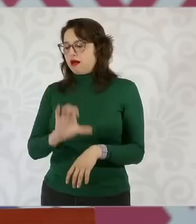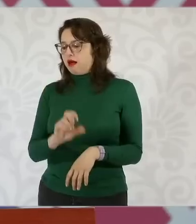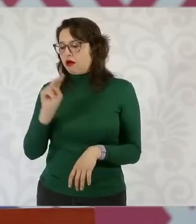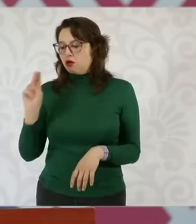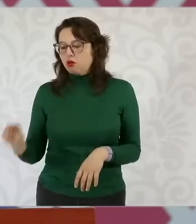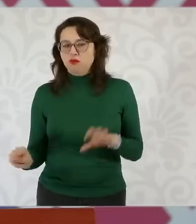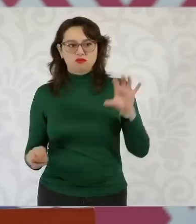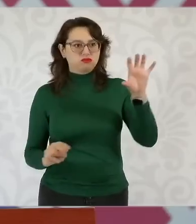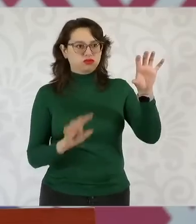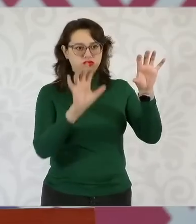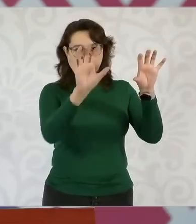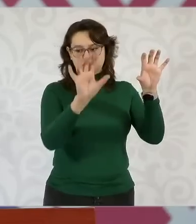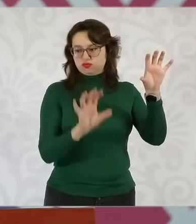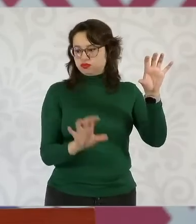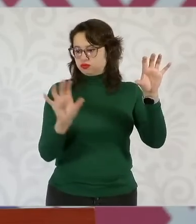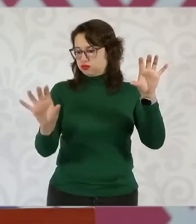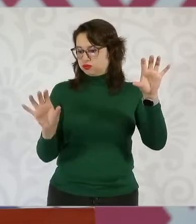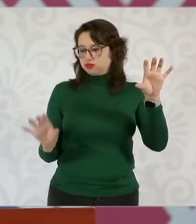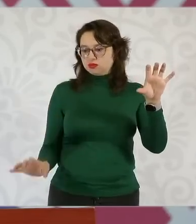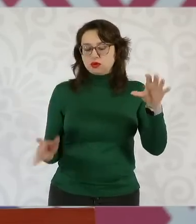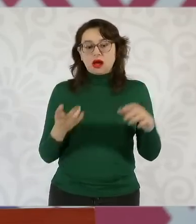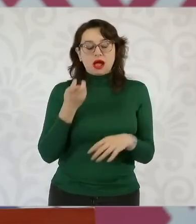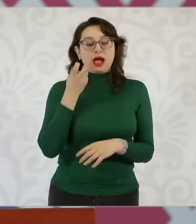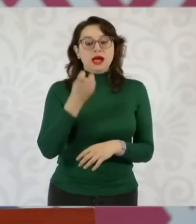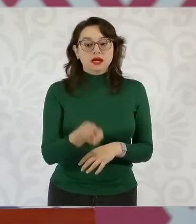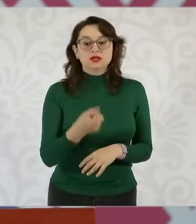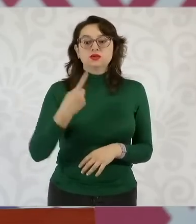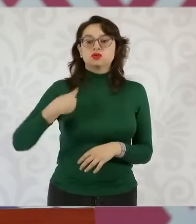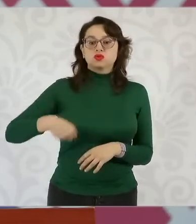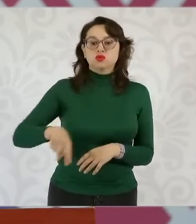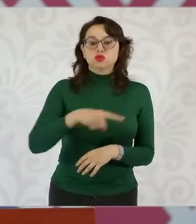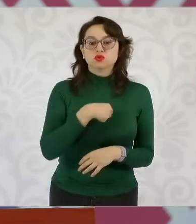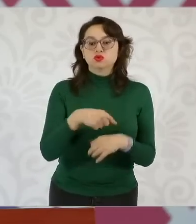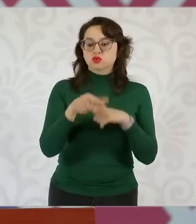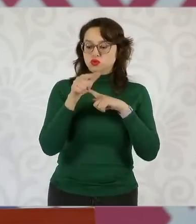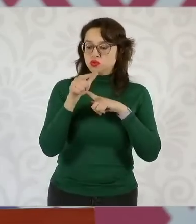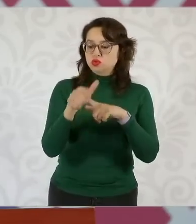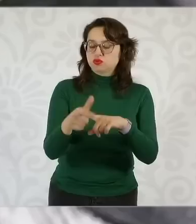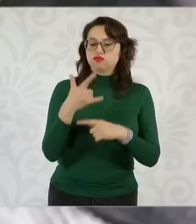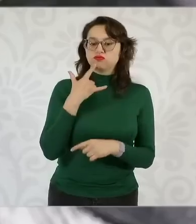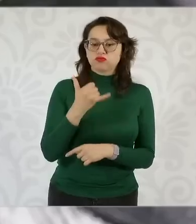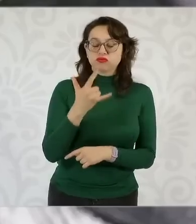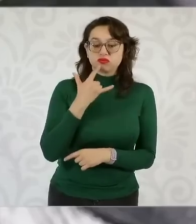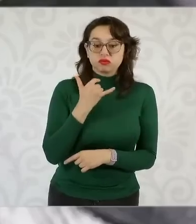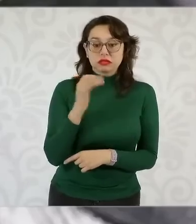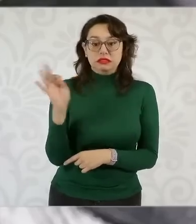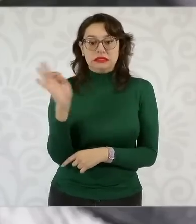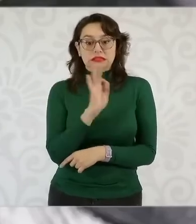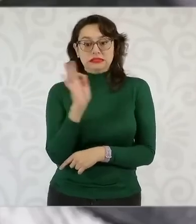anunciando hoy Vamos a continuar reforzando analizar si necesitamos otras instalaciones